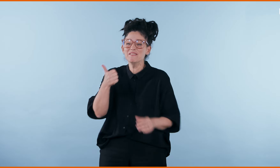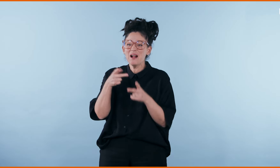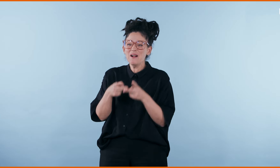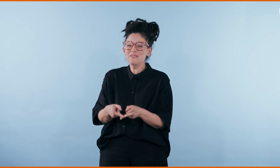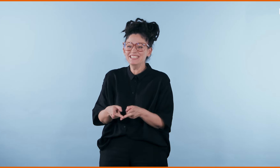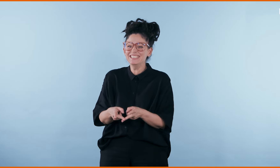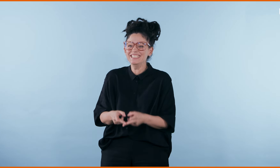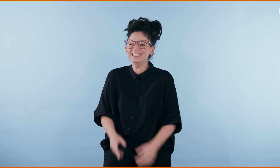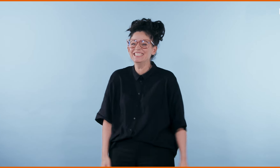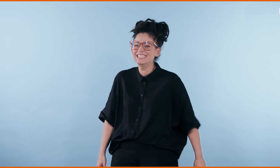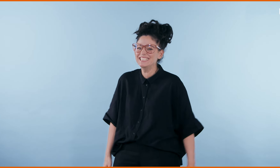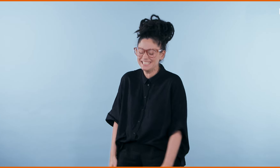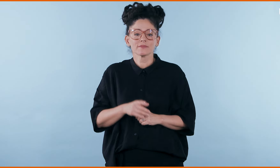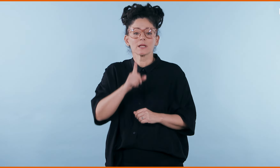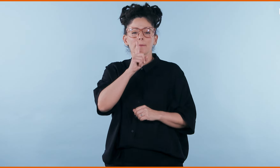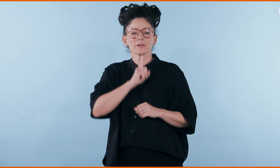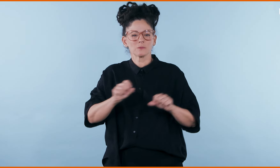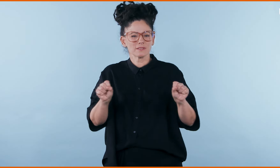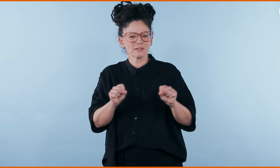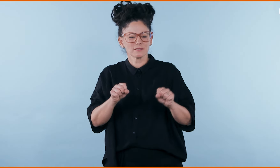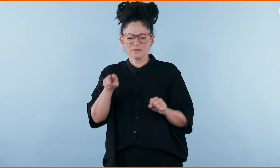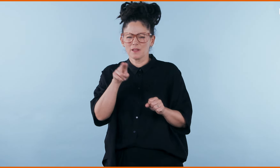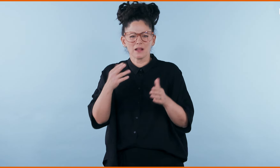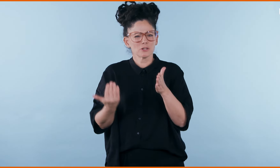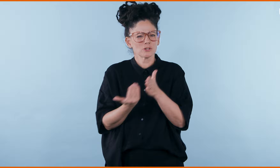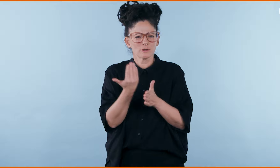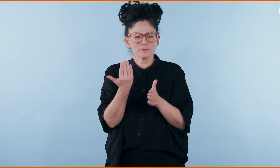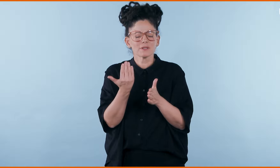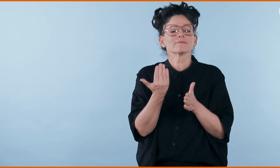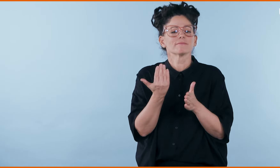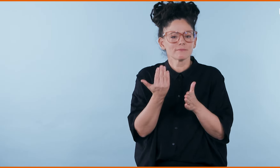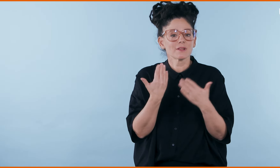Behöver vi göra om? Minoritetsstress, när uppstår den?